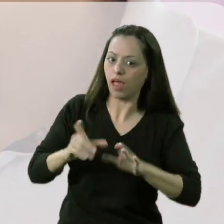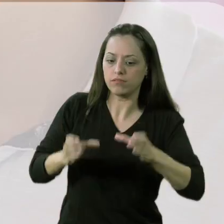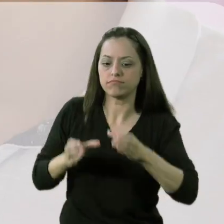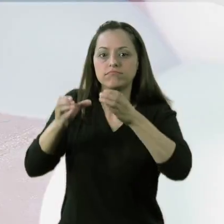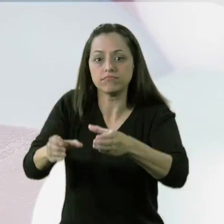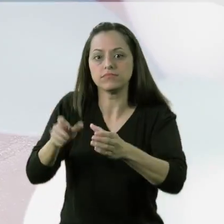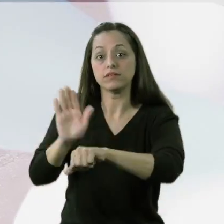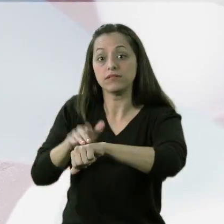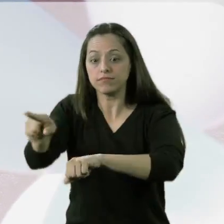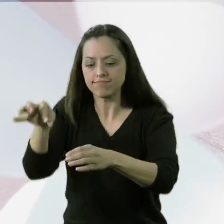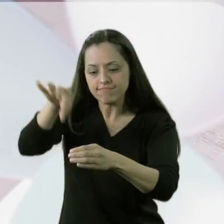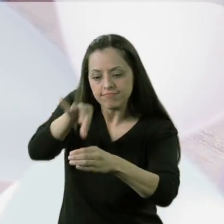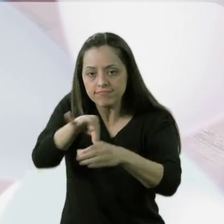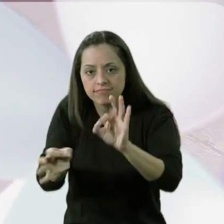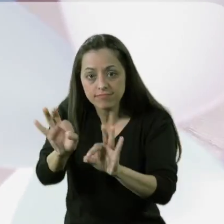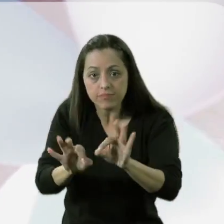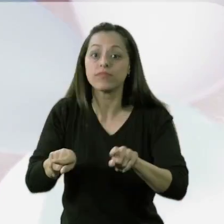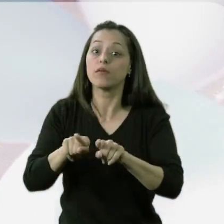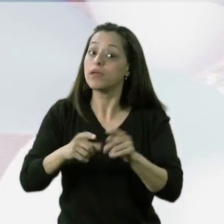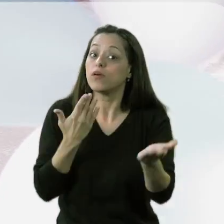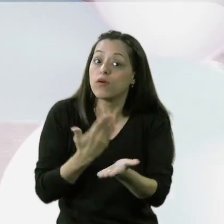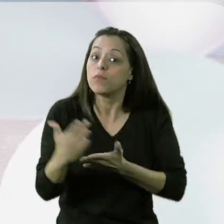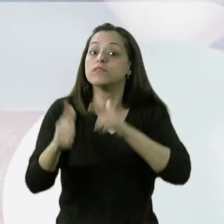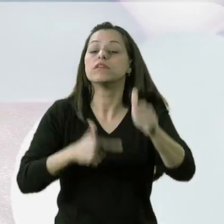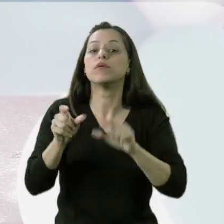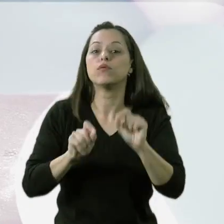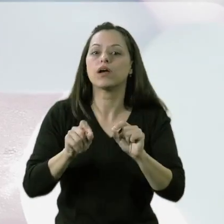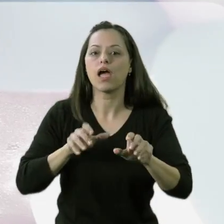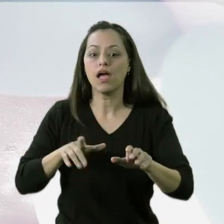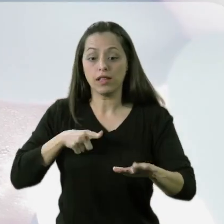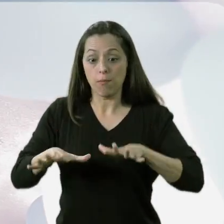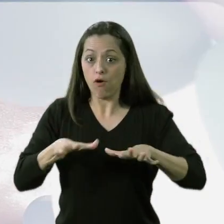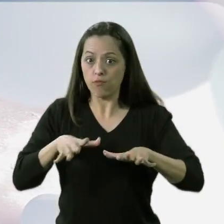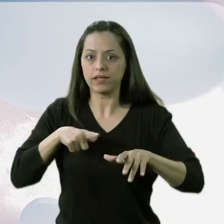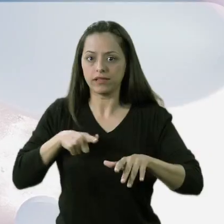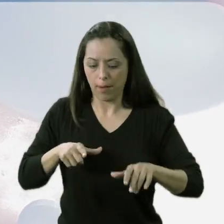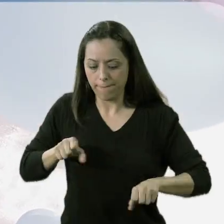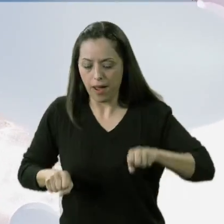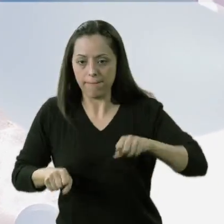A atividade inicial foi questão de fazer o movimento, andar por um espaço livre. Depois nós colocamos obstáculos,